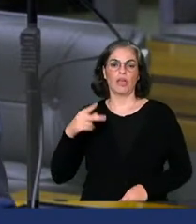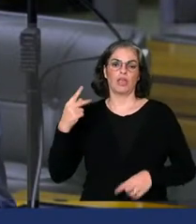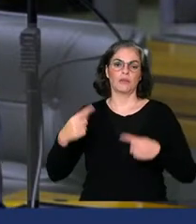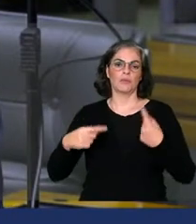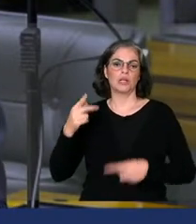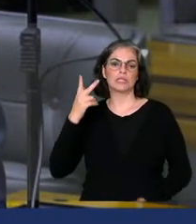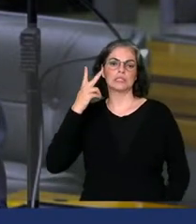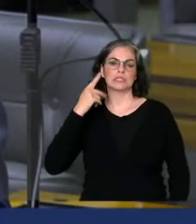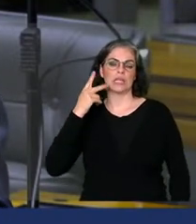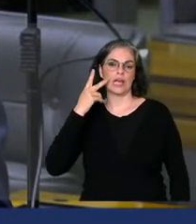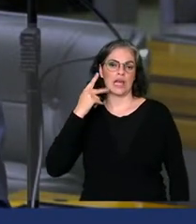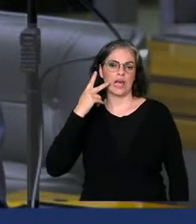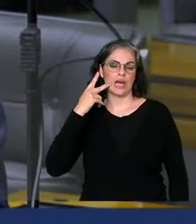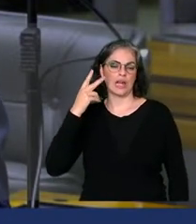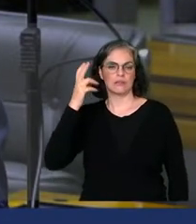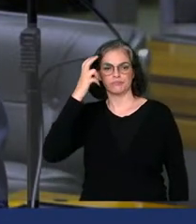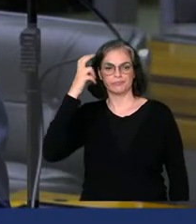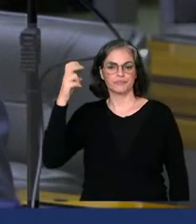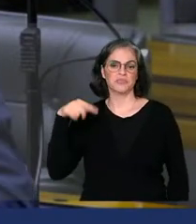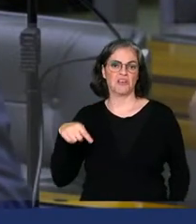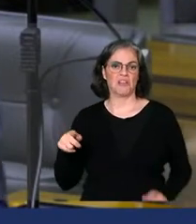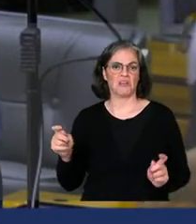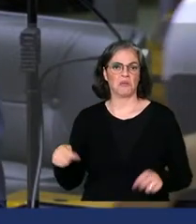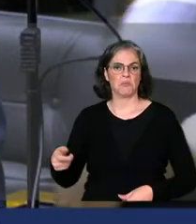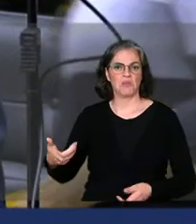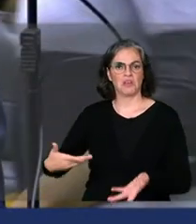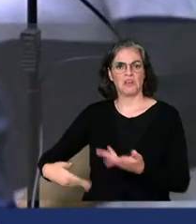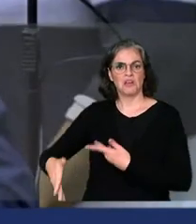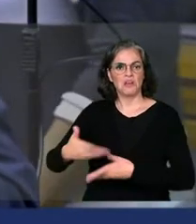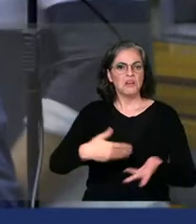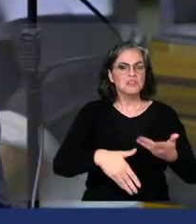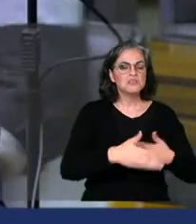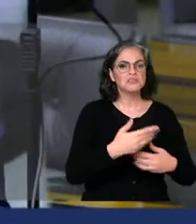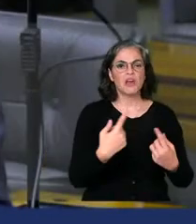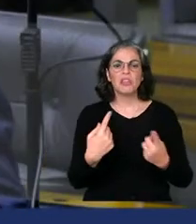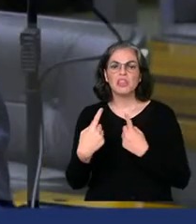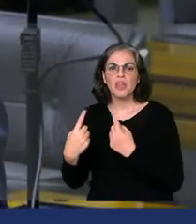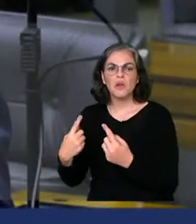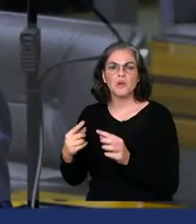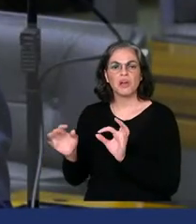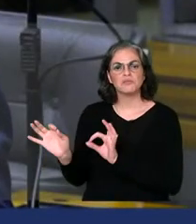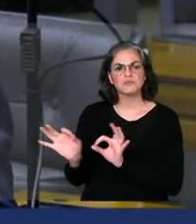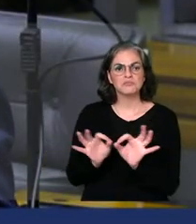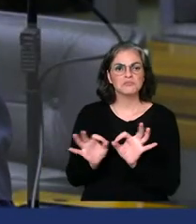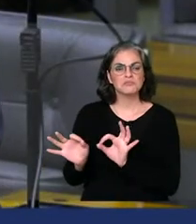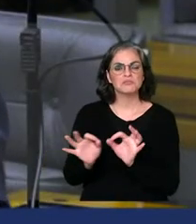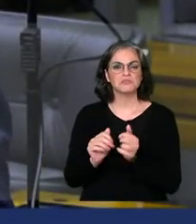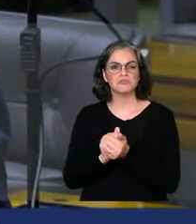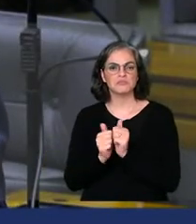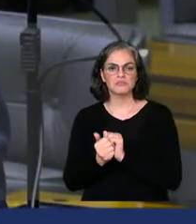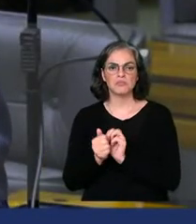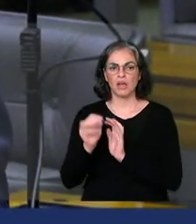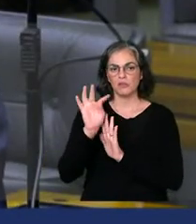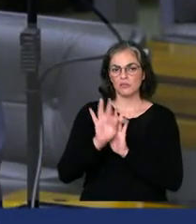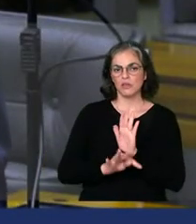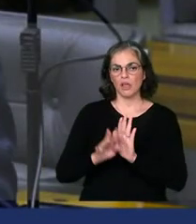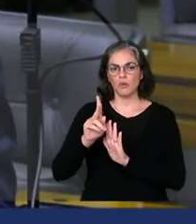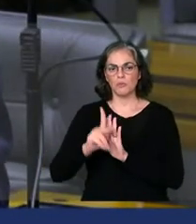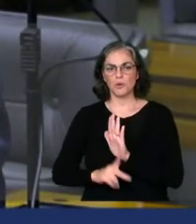GUIMARÃES. EXPOENTE DA POLÍTICA DO CEARÁQUE TEVE A CAPACIDADE DE OUVIR E DE DIALOGAR E DE NEGOCIAR E DE